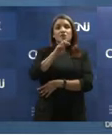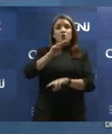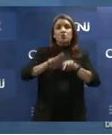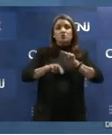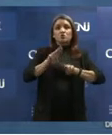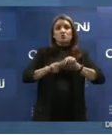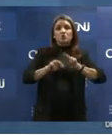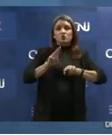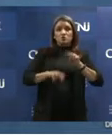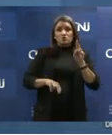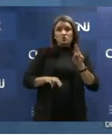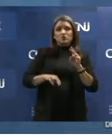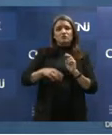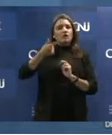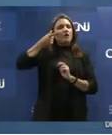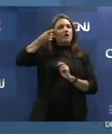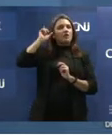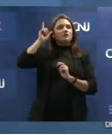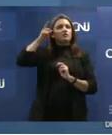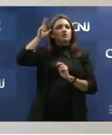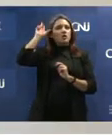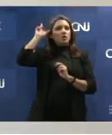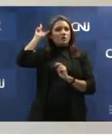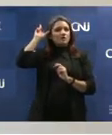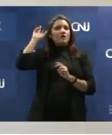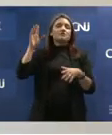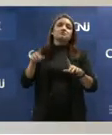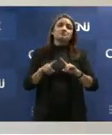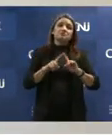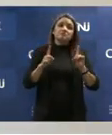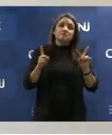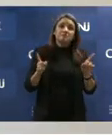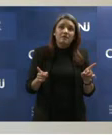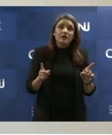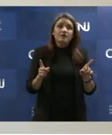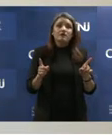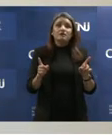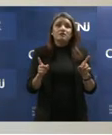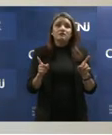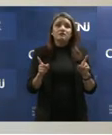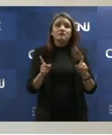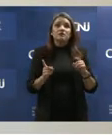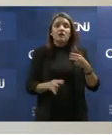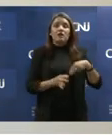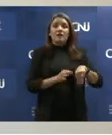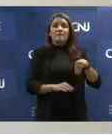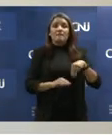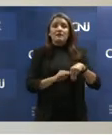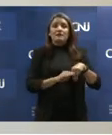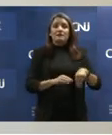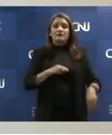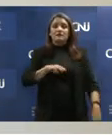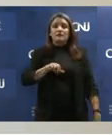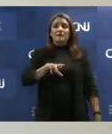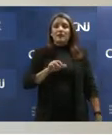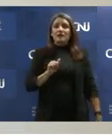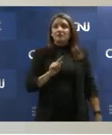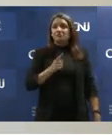Agora, antes de ontem ele não foi abordado pela excelentíssima senhora ministra corregedora nacional.